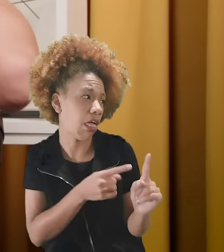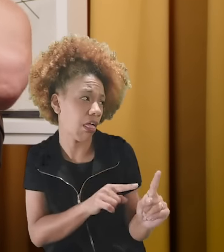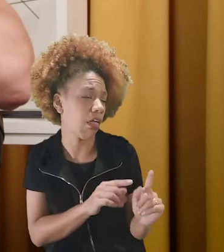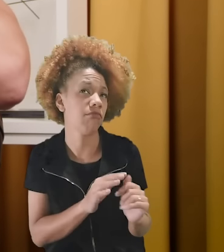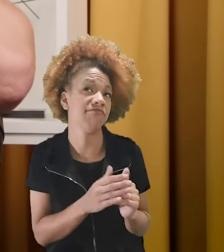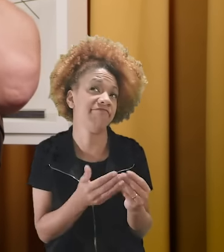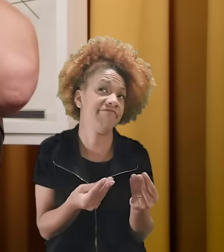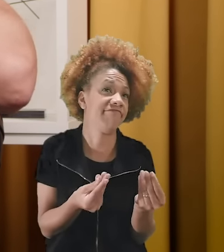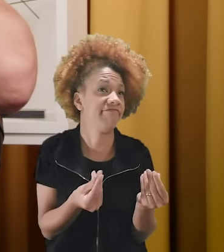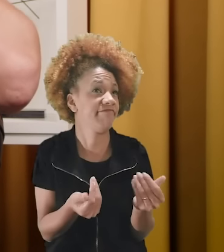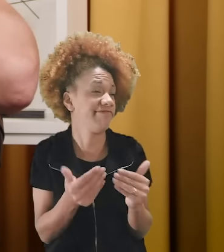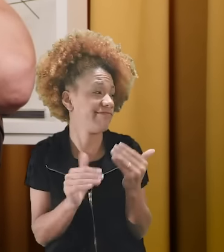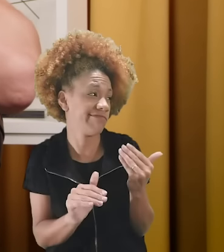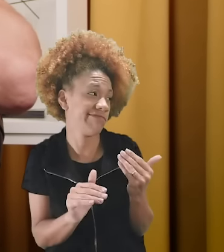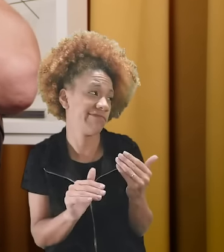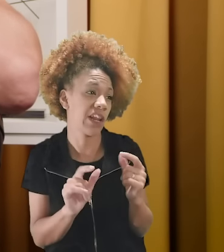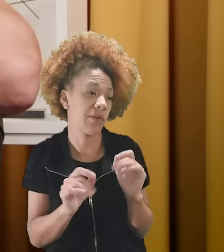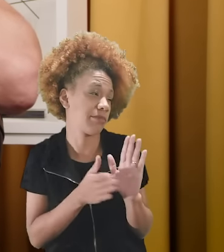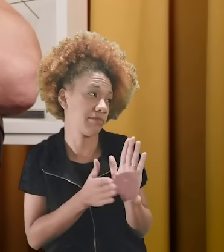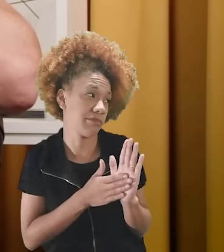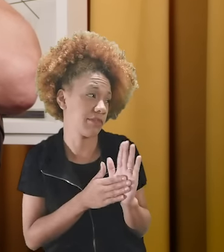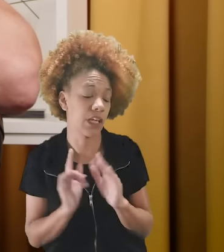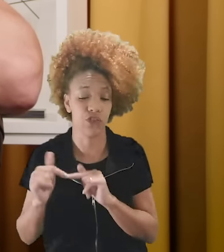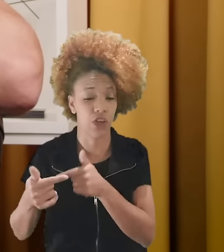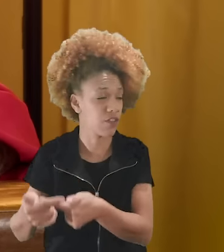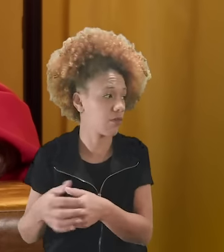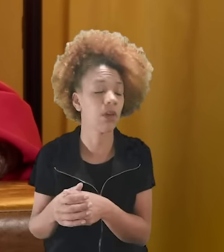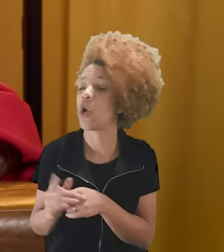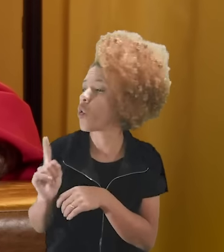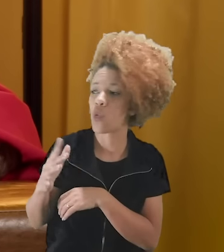que não é contra é contraproducente do que tá vindo da geração Não não é geral né não é geral